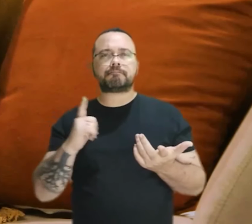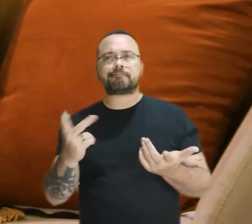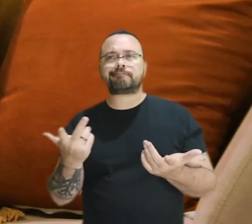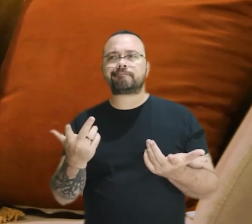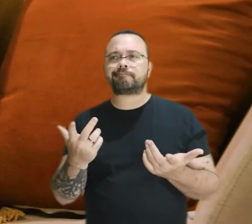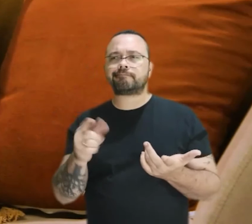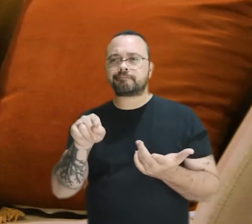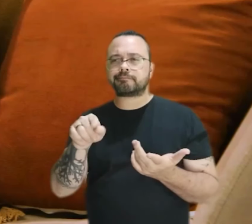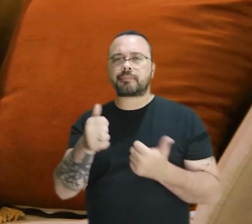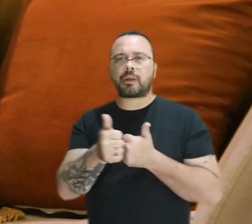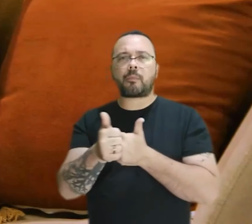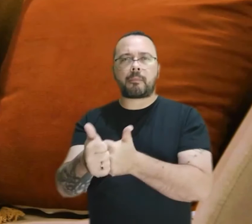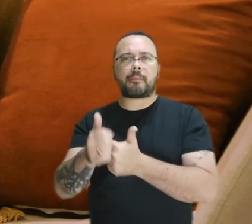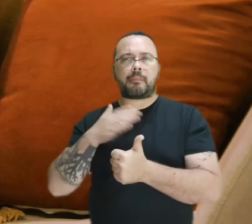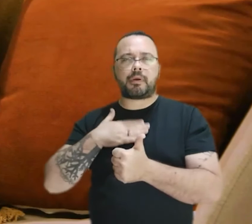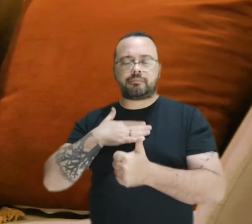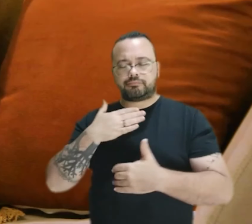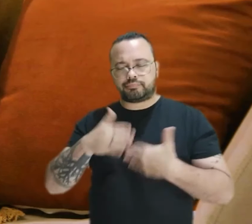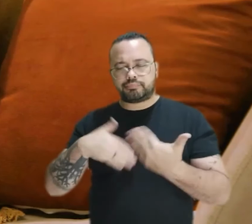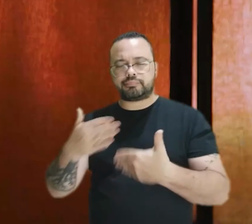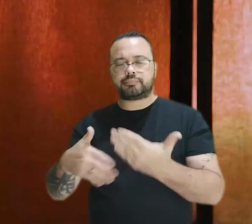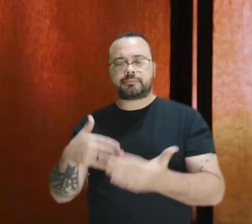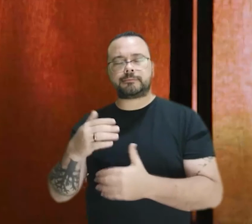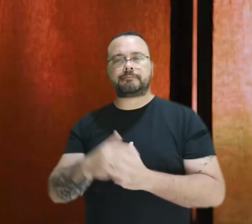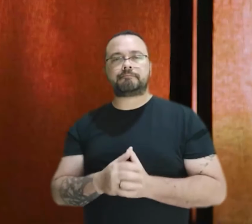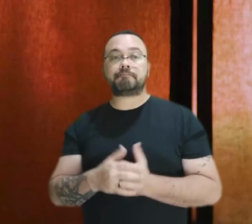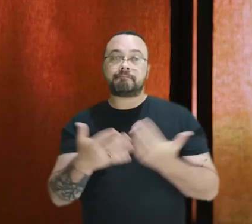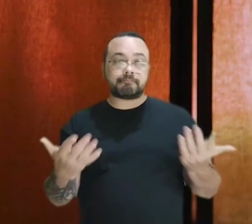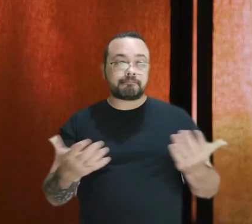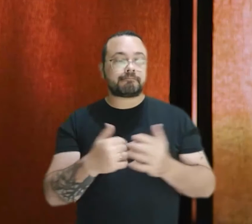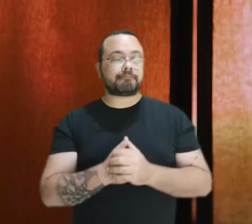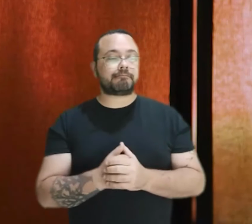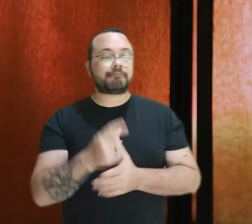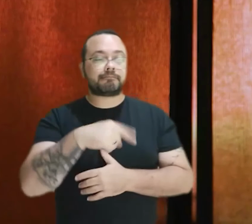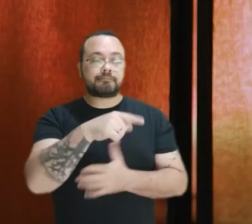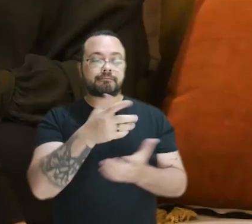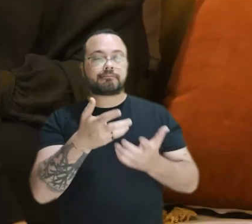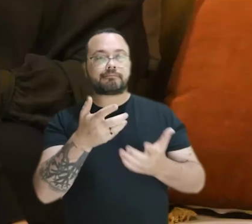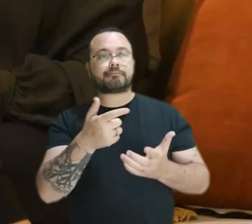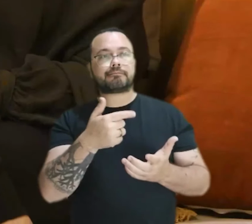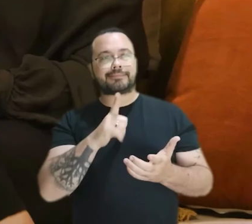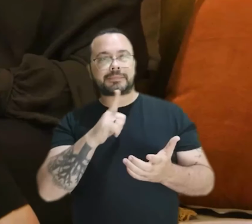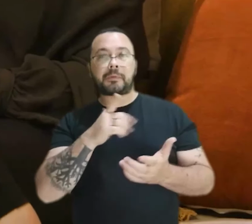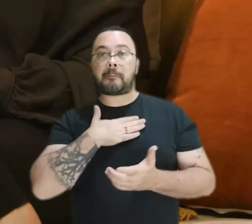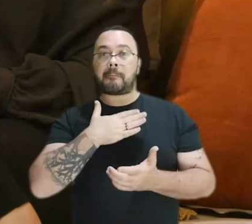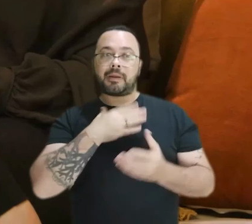Acompanha um pouco o meu processo, sabe? Então, é isso. Ó, gente, quem quiser, eu já tenho o meu, daqui a pouco vou